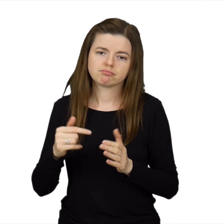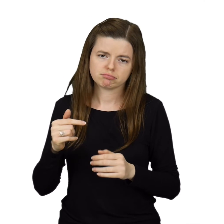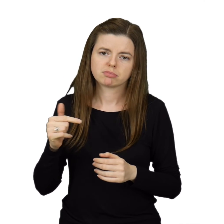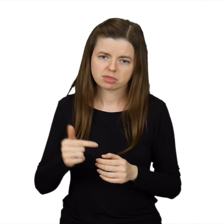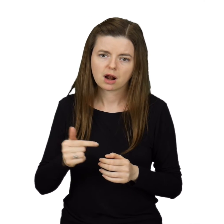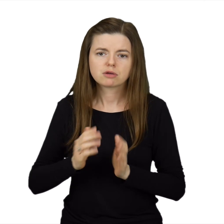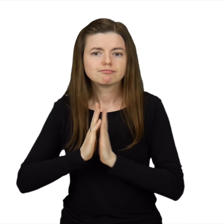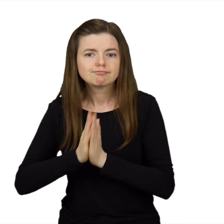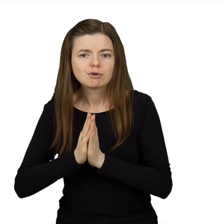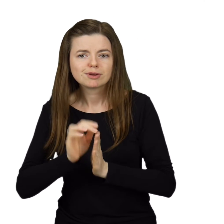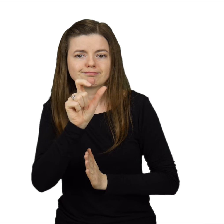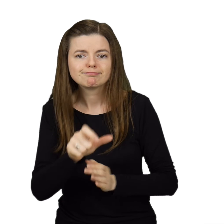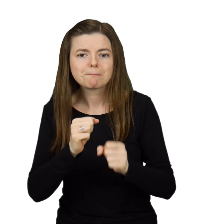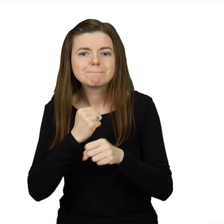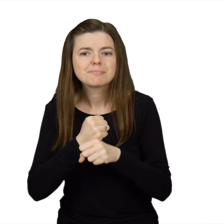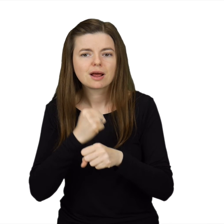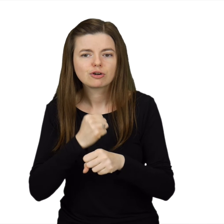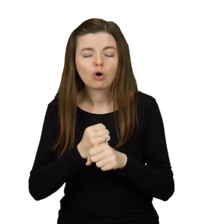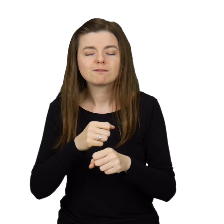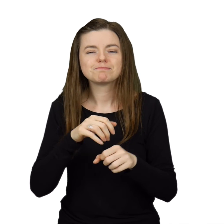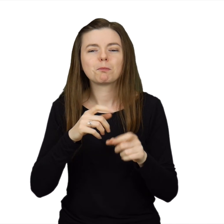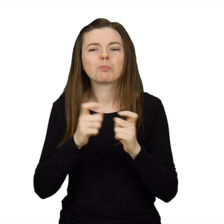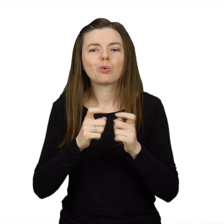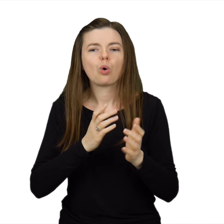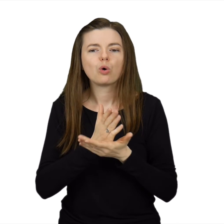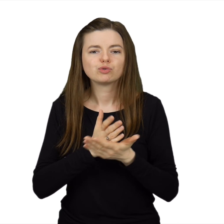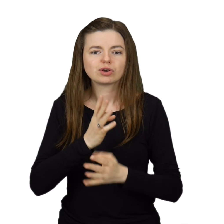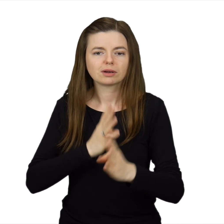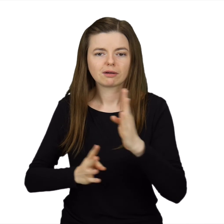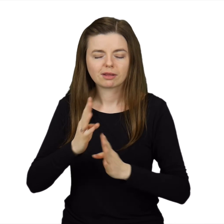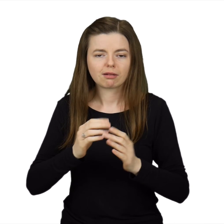należy poprosić pracownika Punktu Obsługi Klienta o kontakt